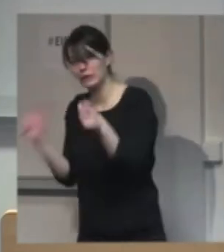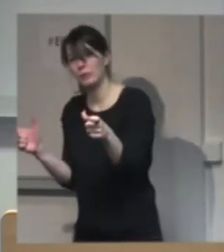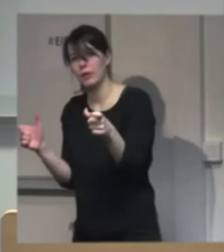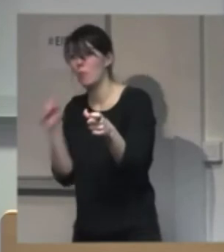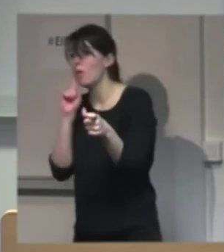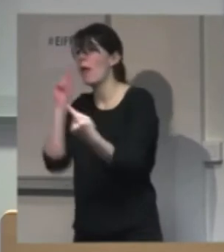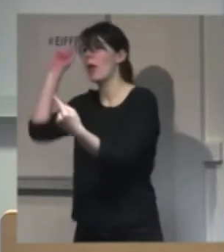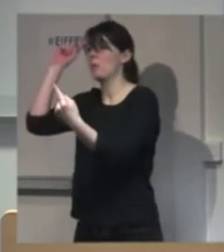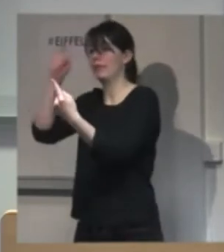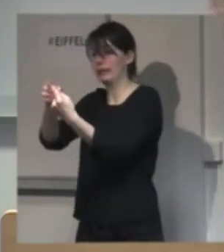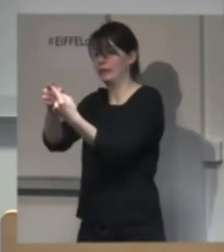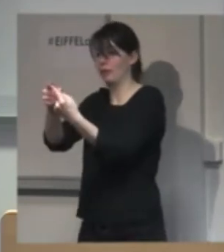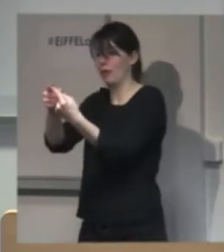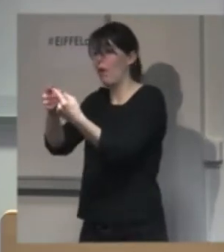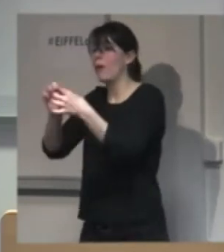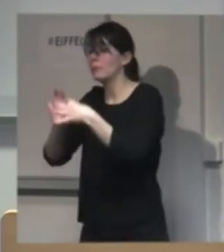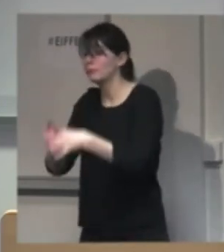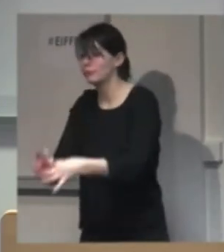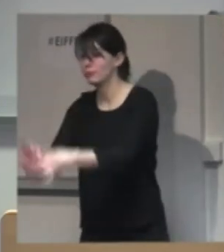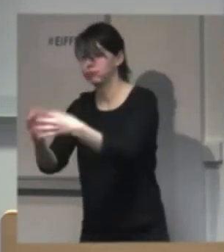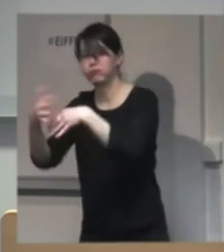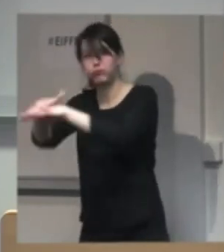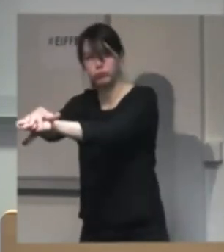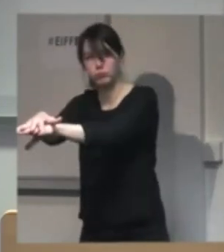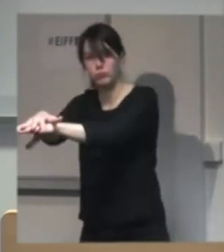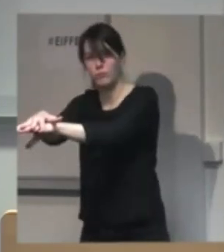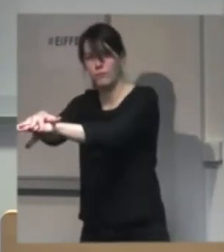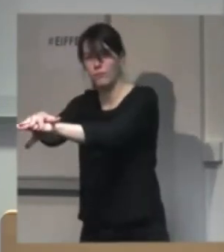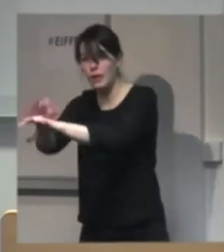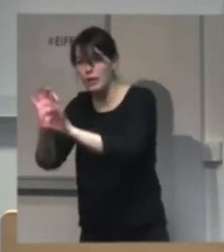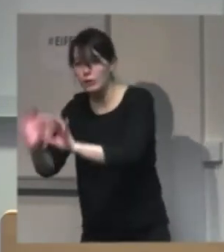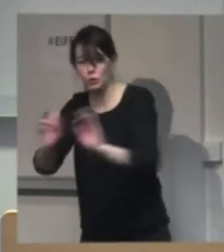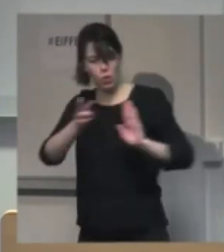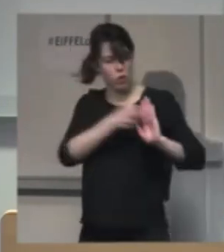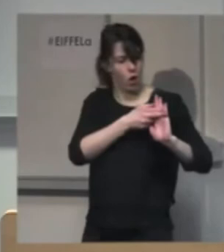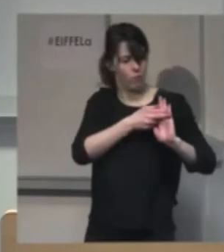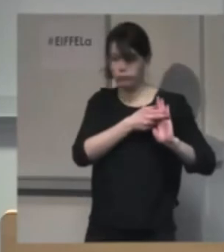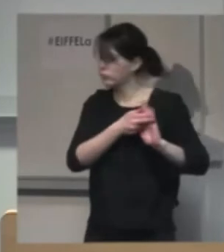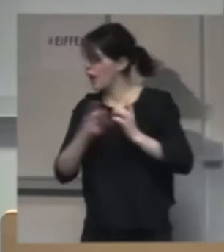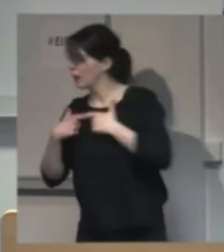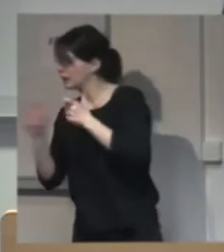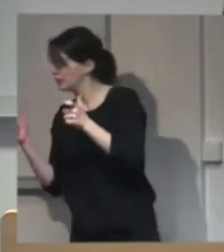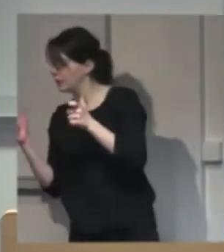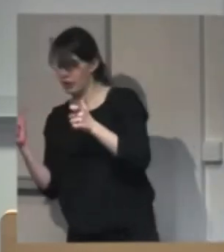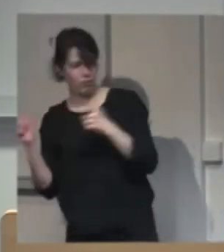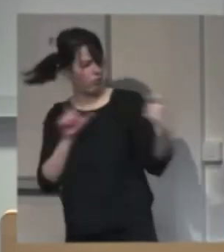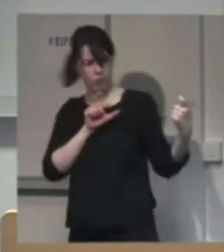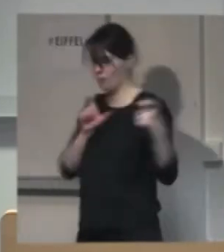qui permet d'aller vers cette finalité et la conformité est un outil pour vérifier l'accessibilité. Donc, pour prendre un proverbe chinois,